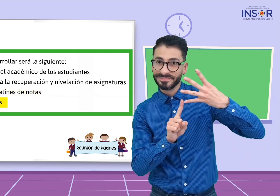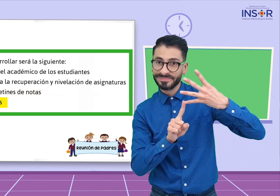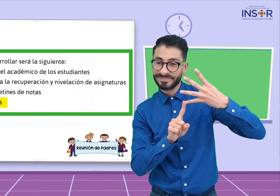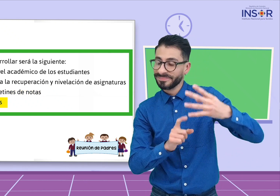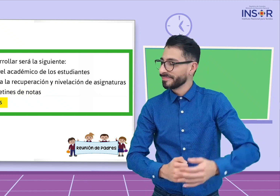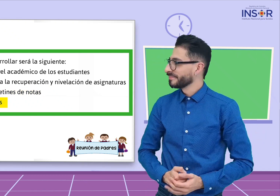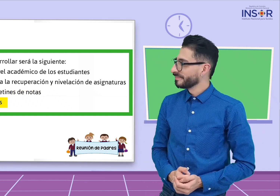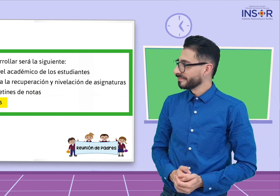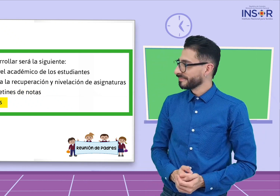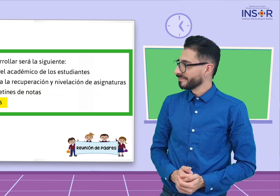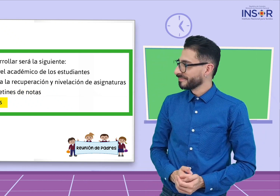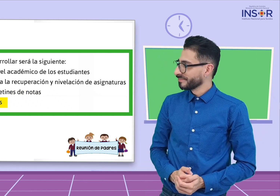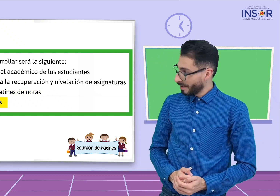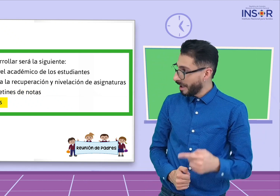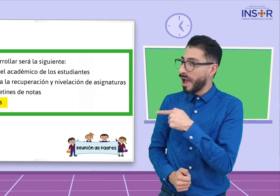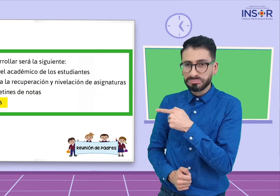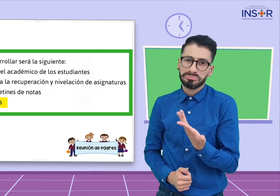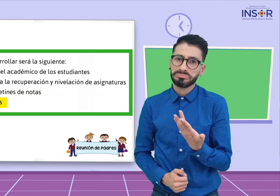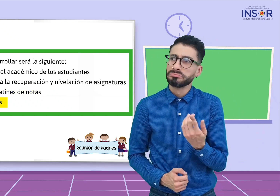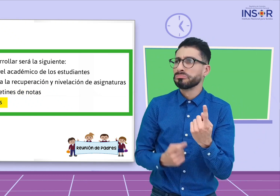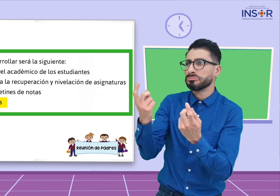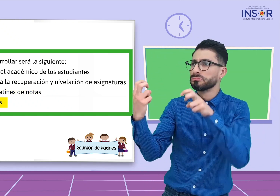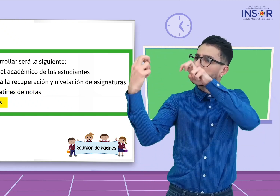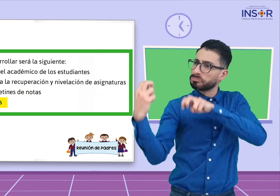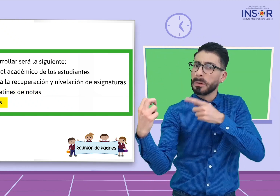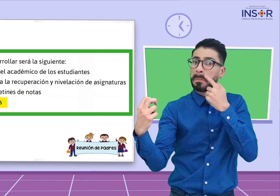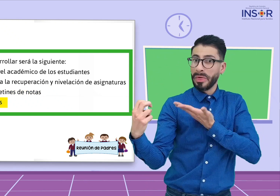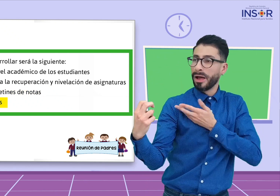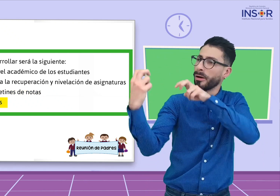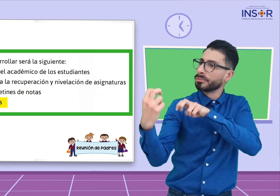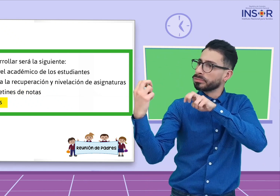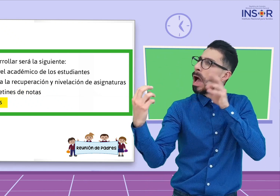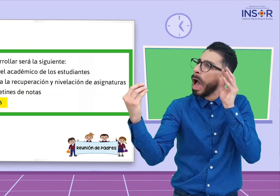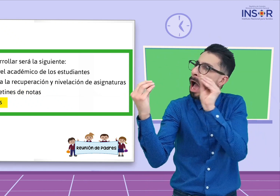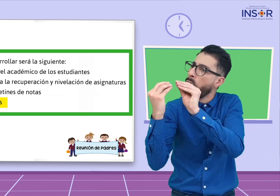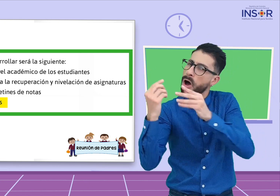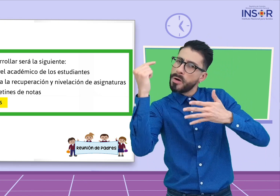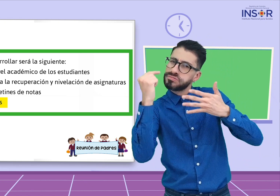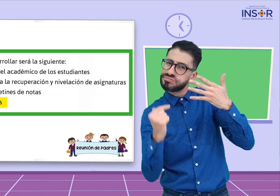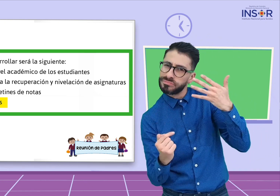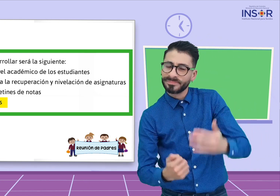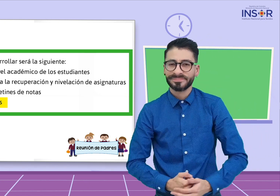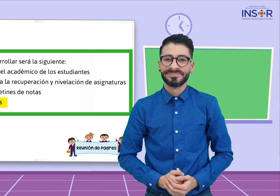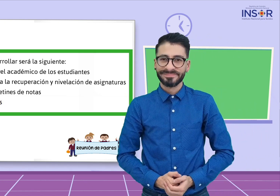"4- Acuerdos varios”